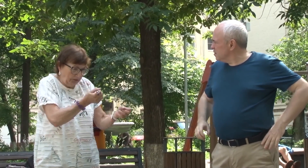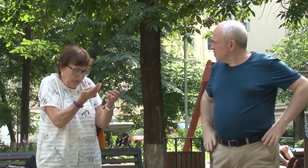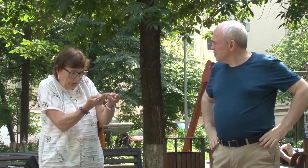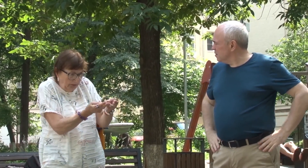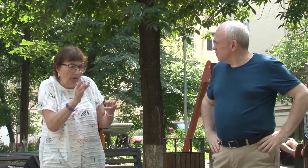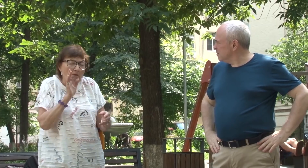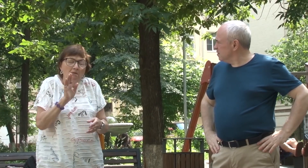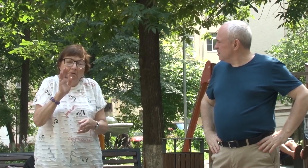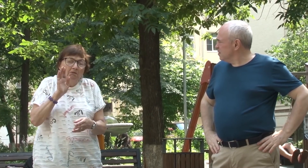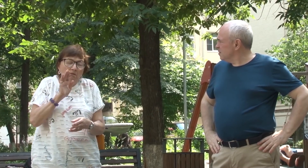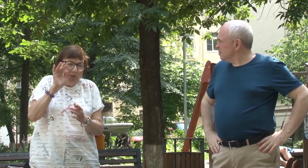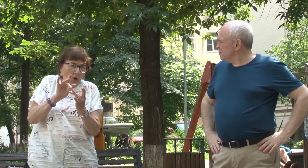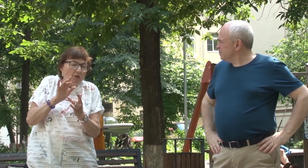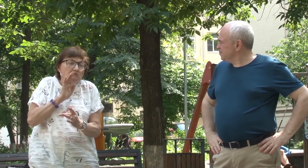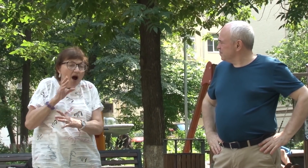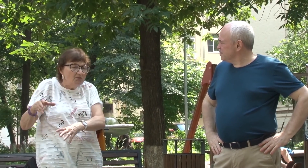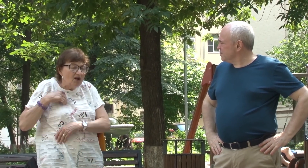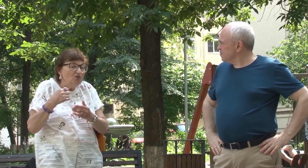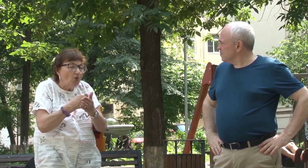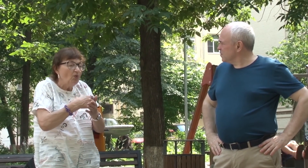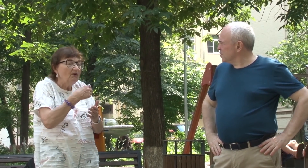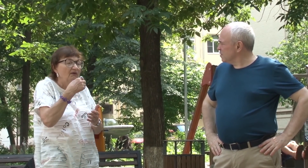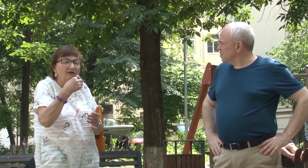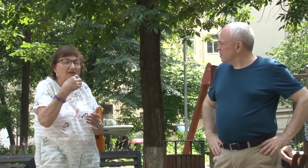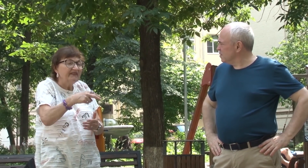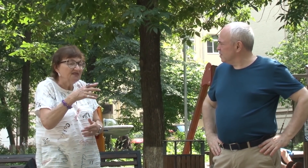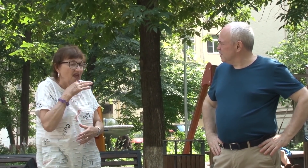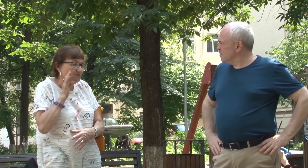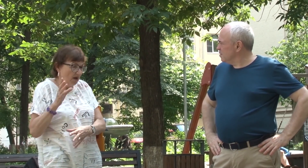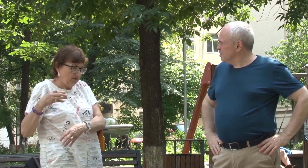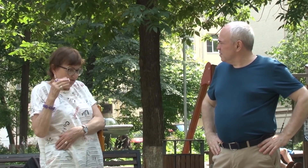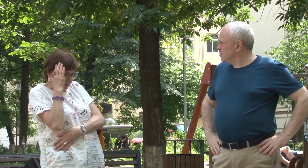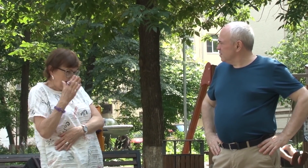Я с мамой спала на одной кровати.